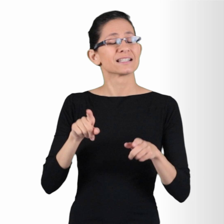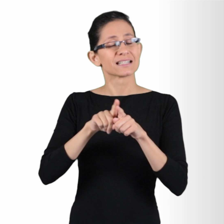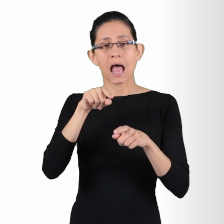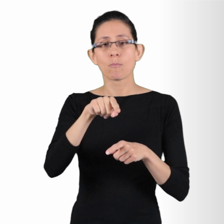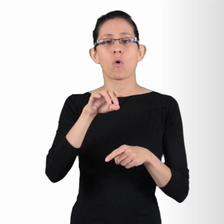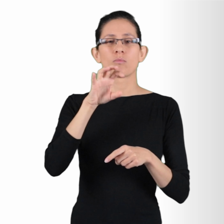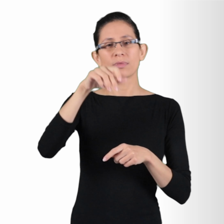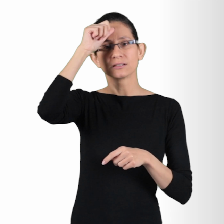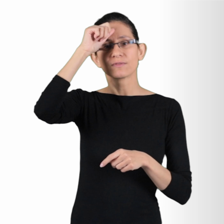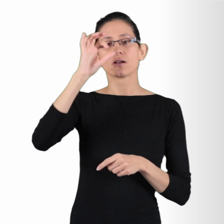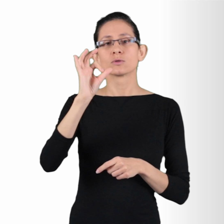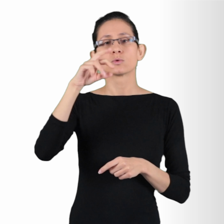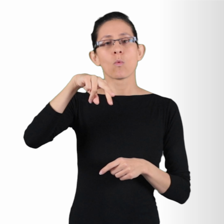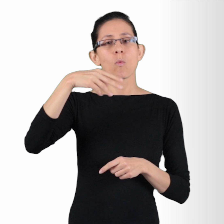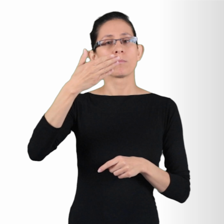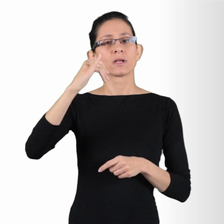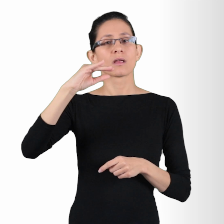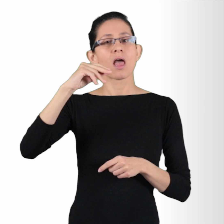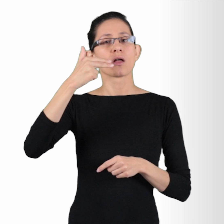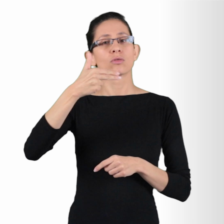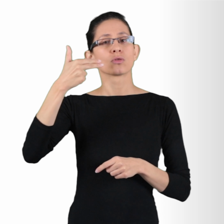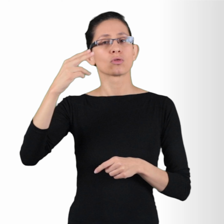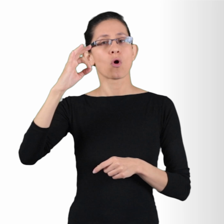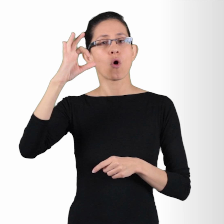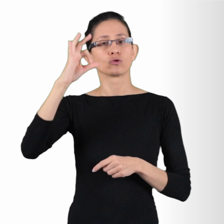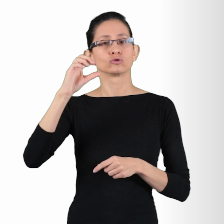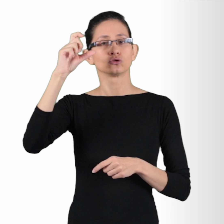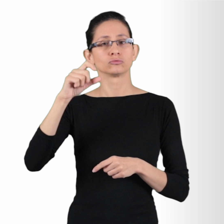Tak samo, cecha sumienności